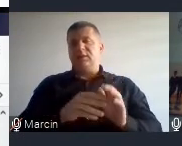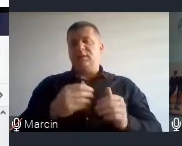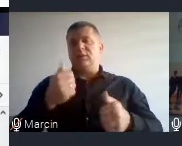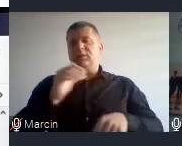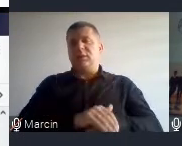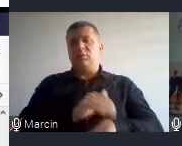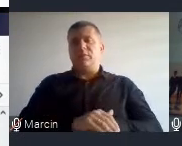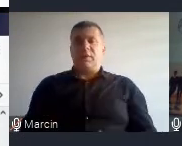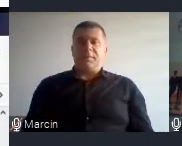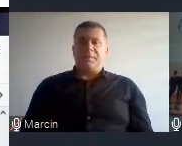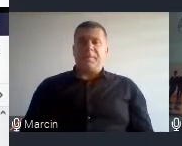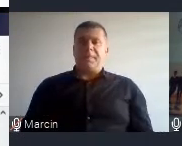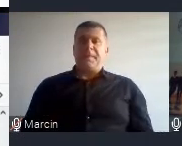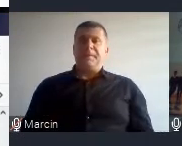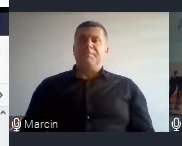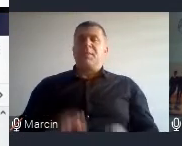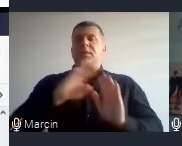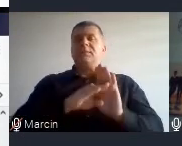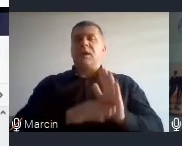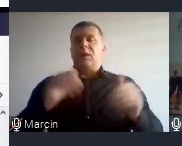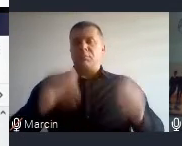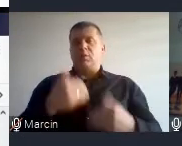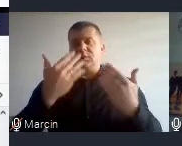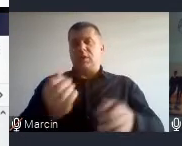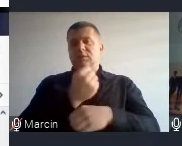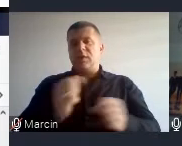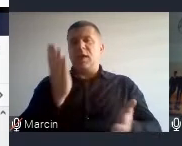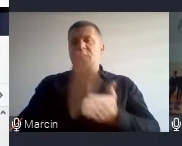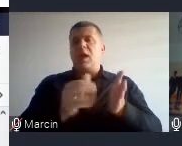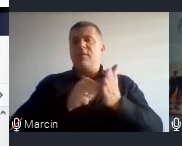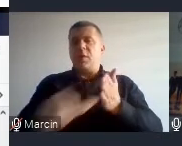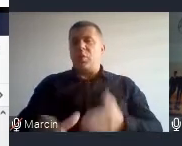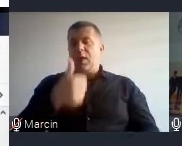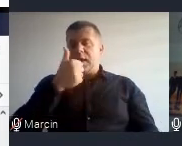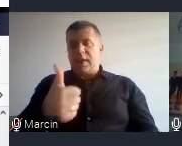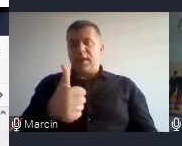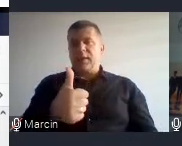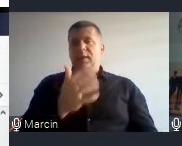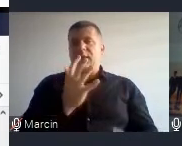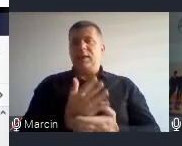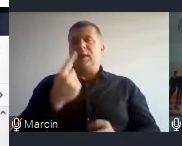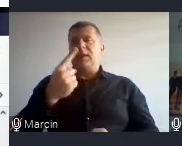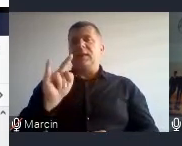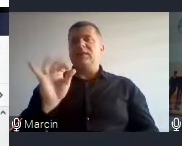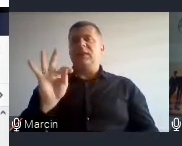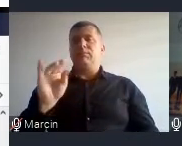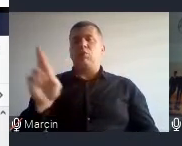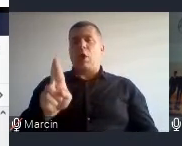Z zasad udzielania zamówień może zwolnić wyłącznie jeden jedyny dystrybutor, jeden podmiot,